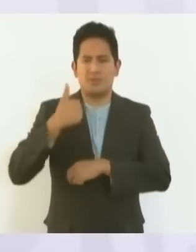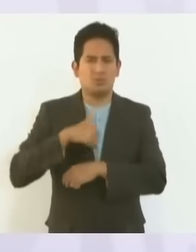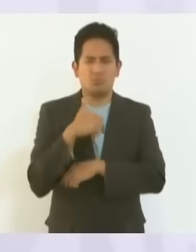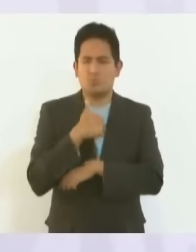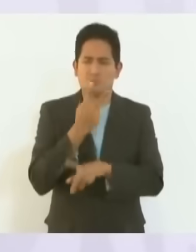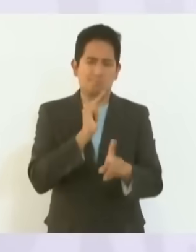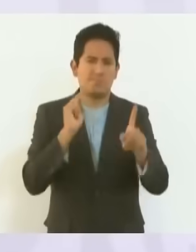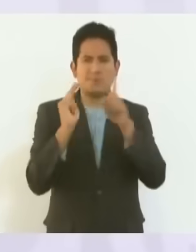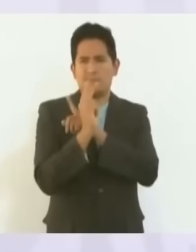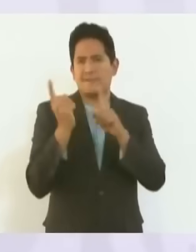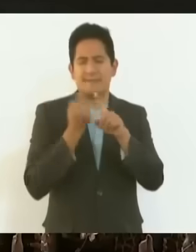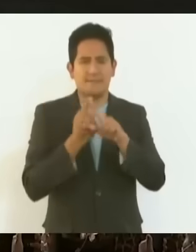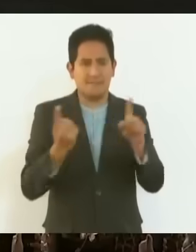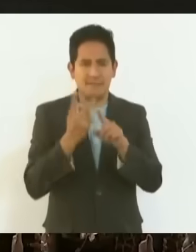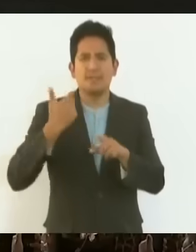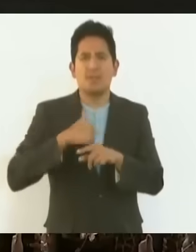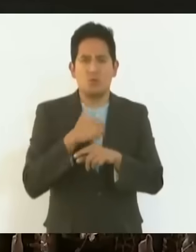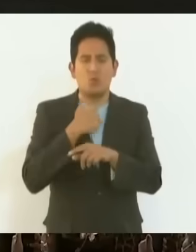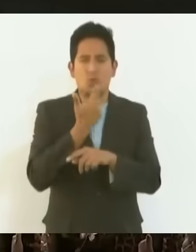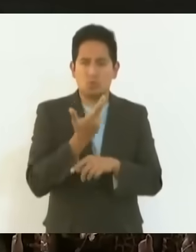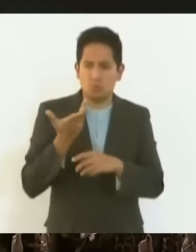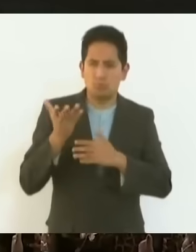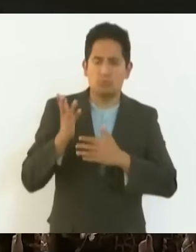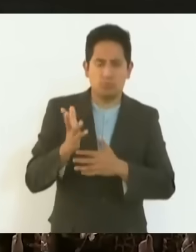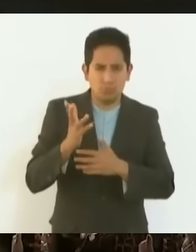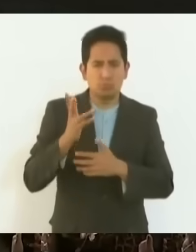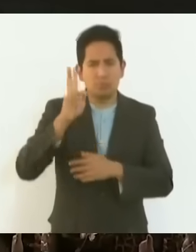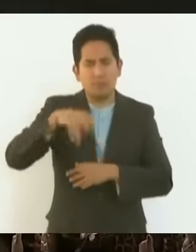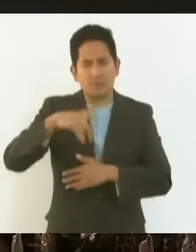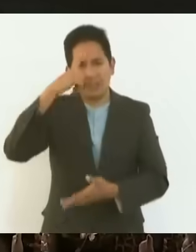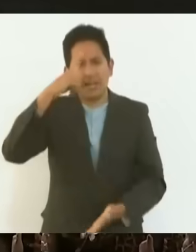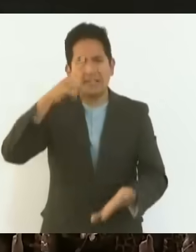que hay que fortalecer la Guardia Nacional, que hay que hacer inteligencia e investigación, que